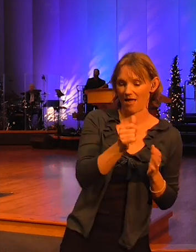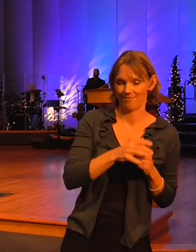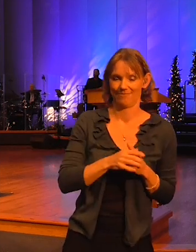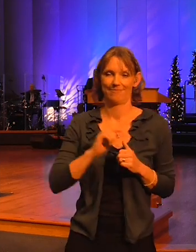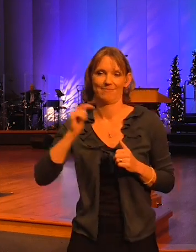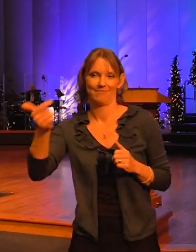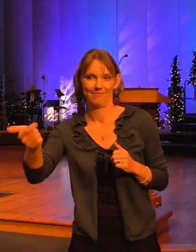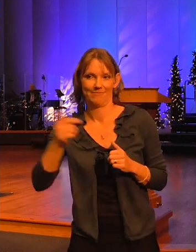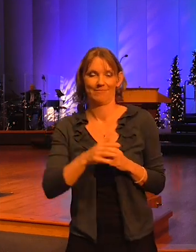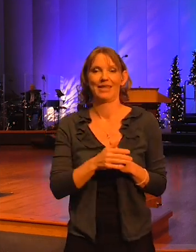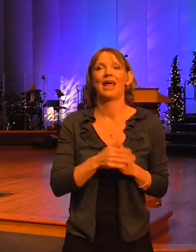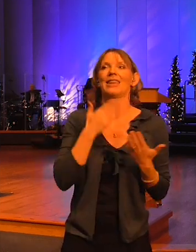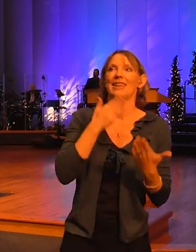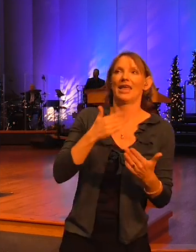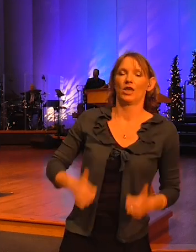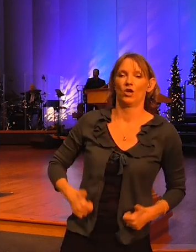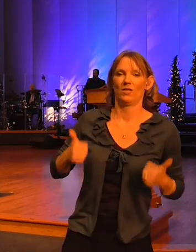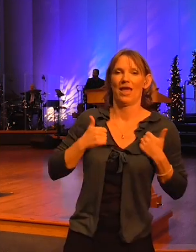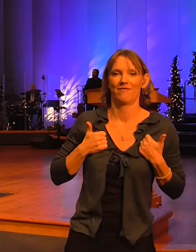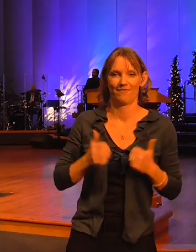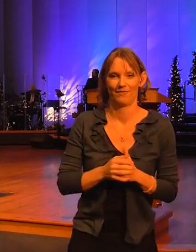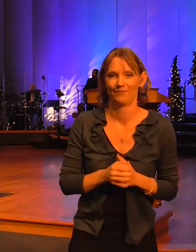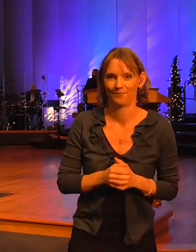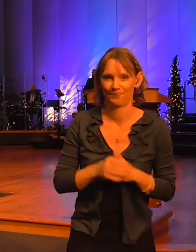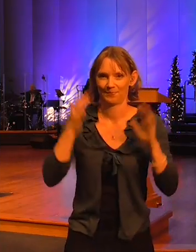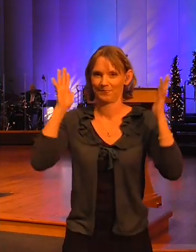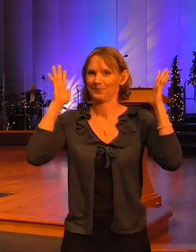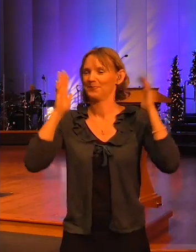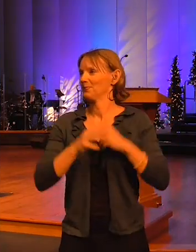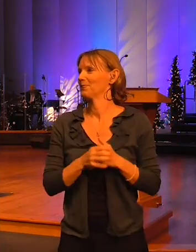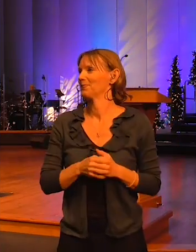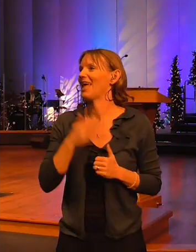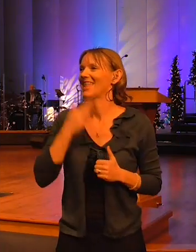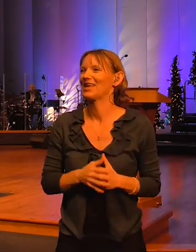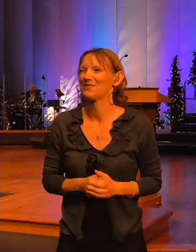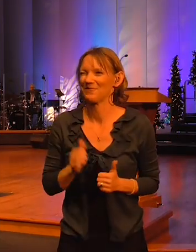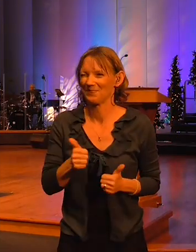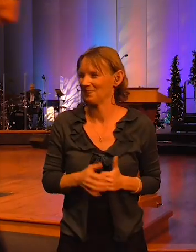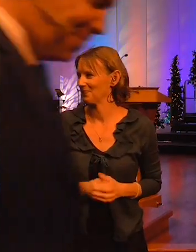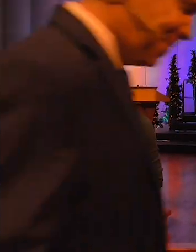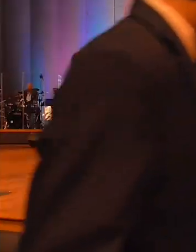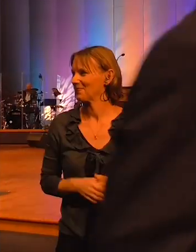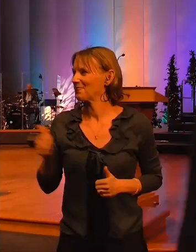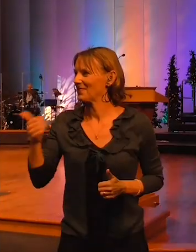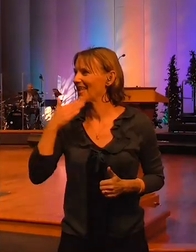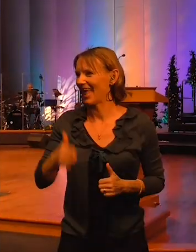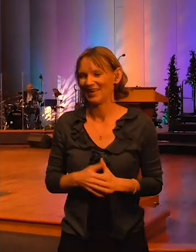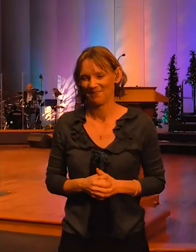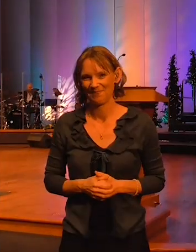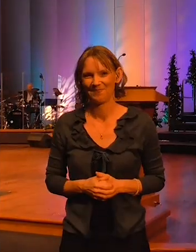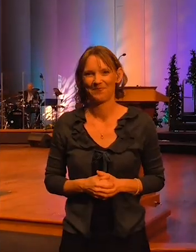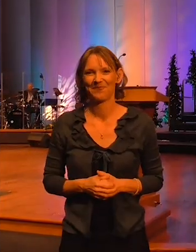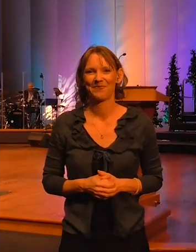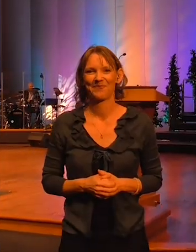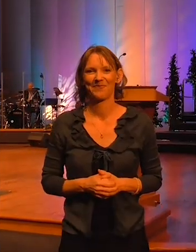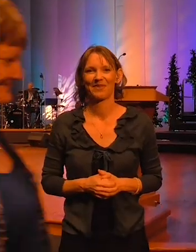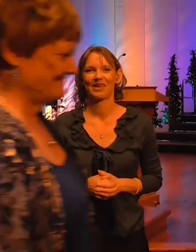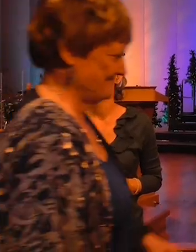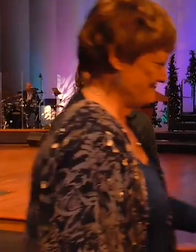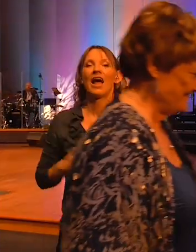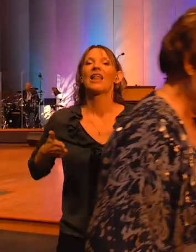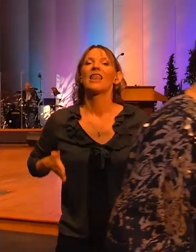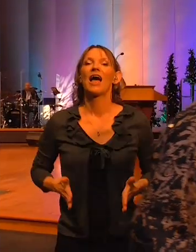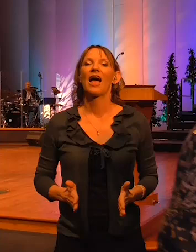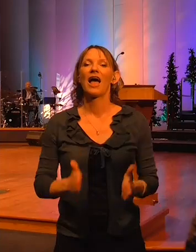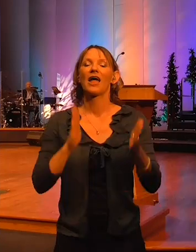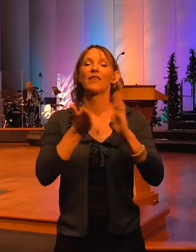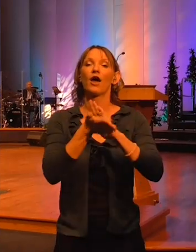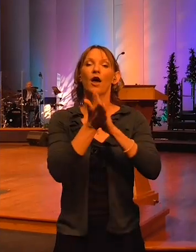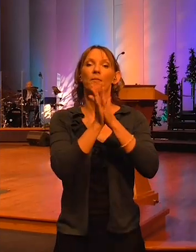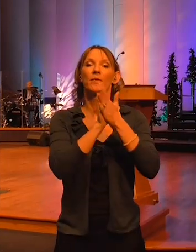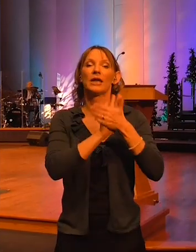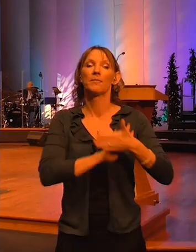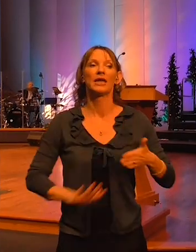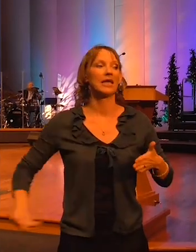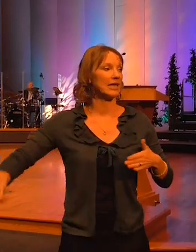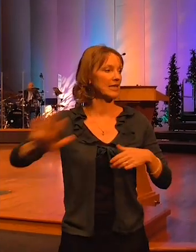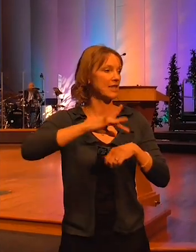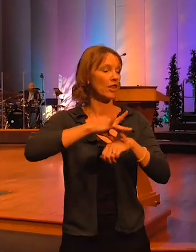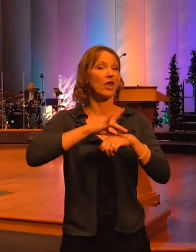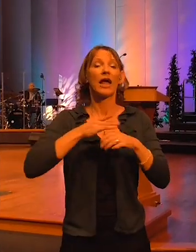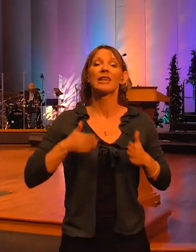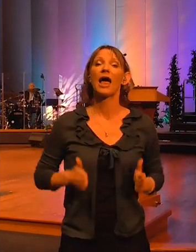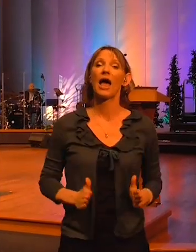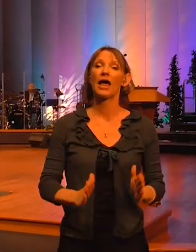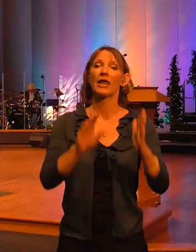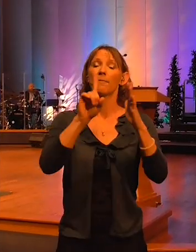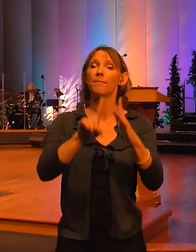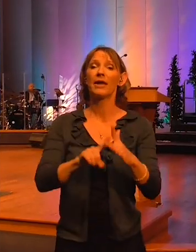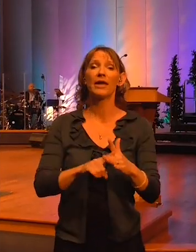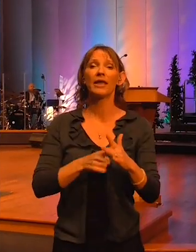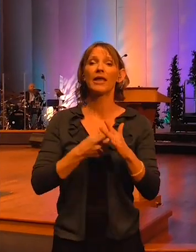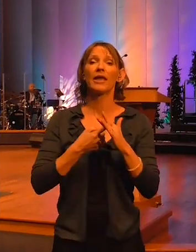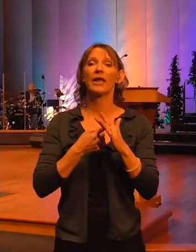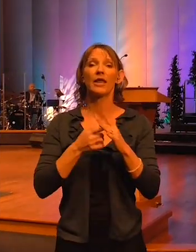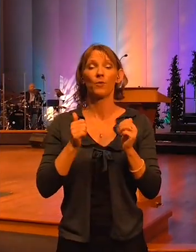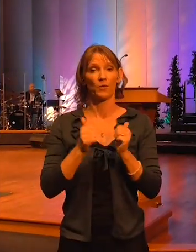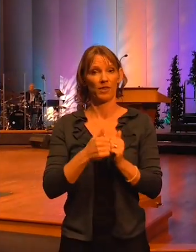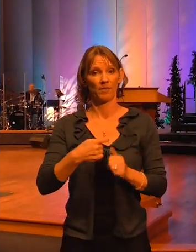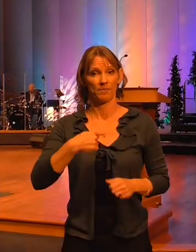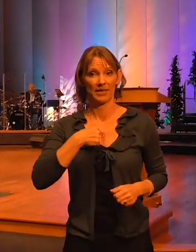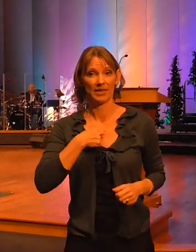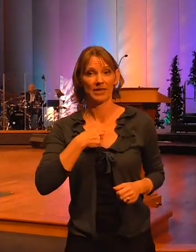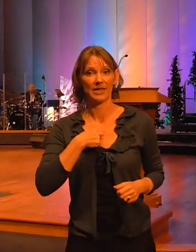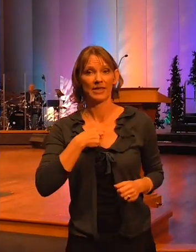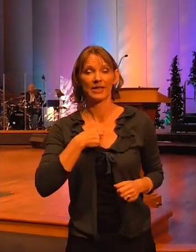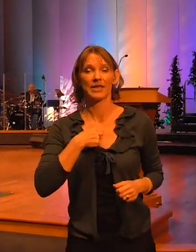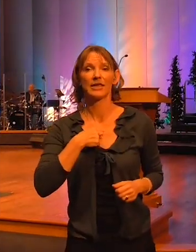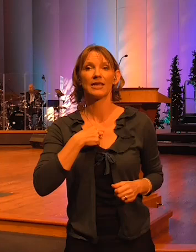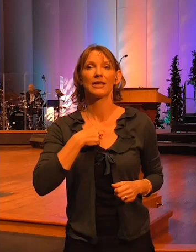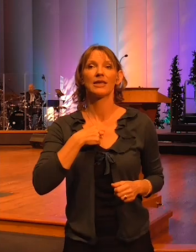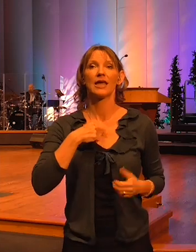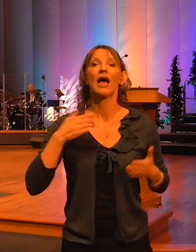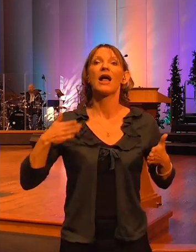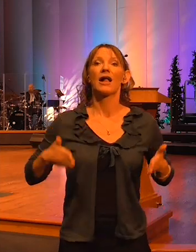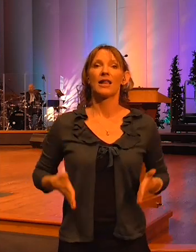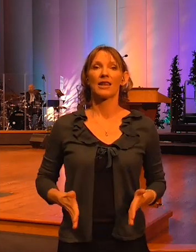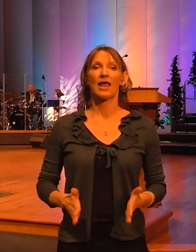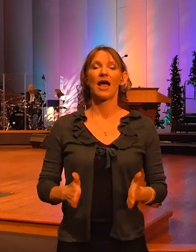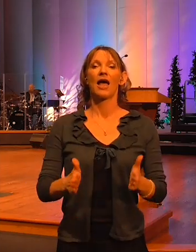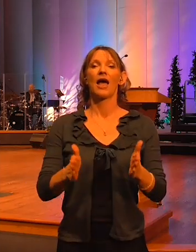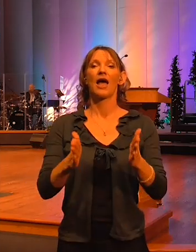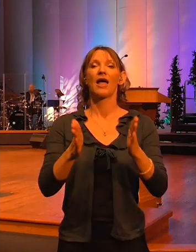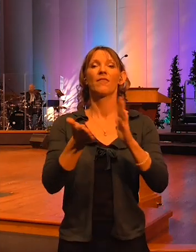vida que haya paz en la Tierra y que pueda conmigo que haya